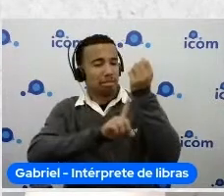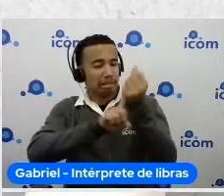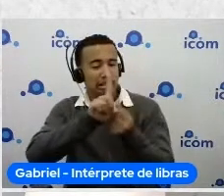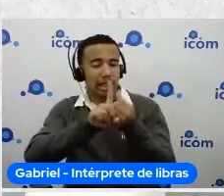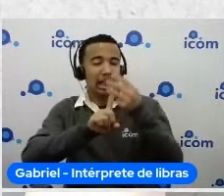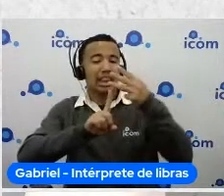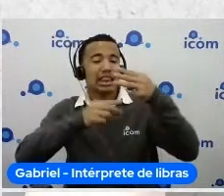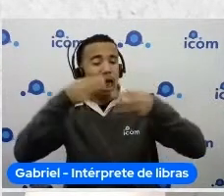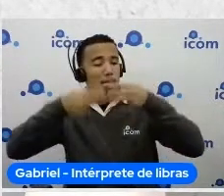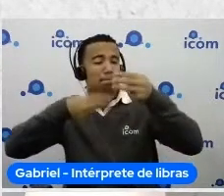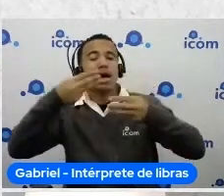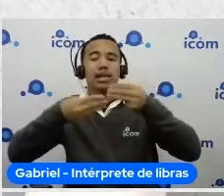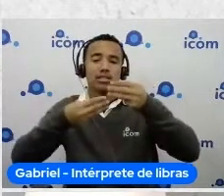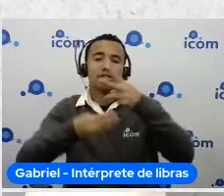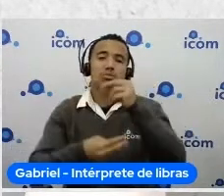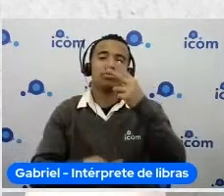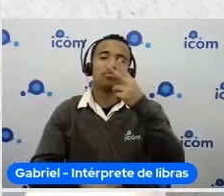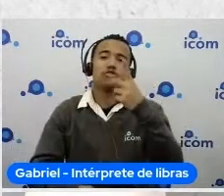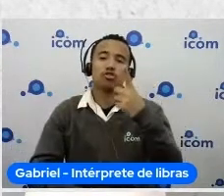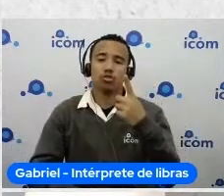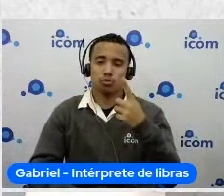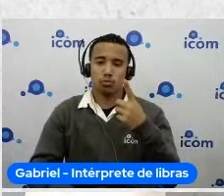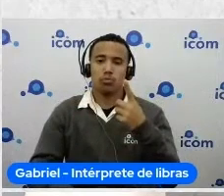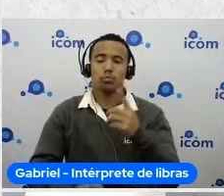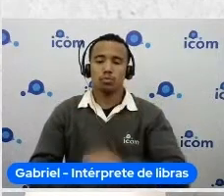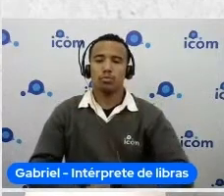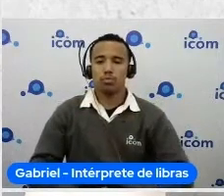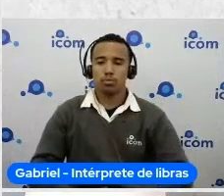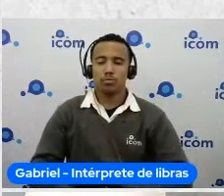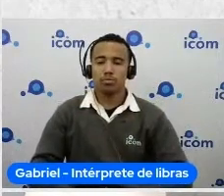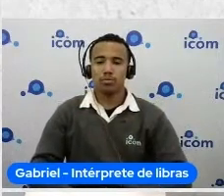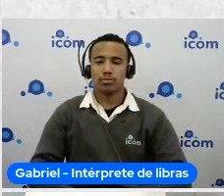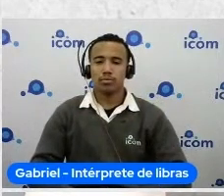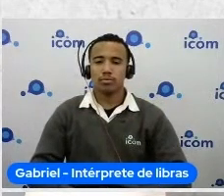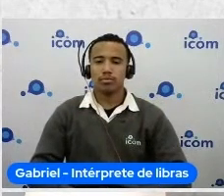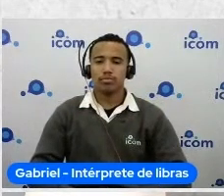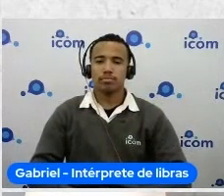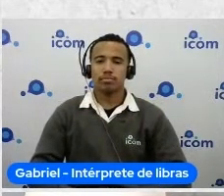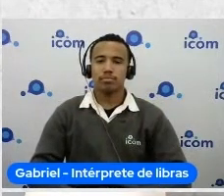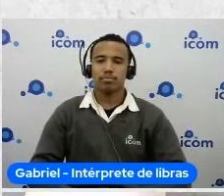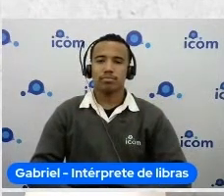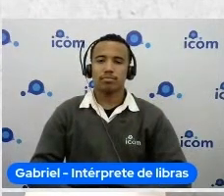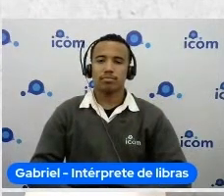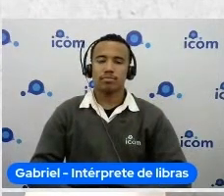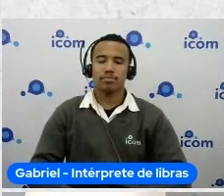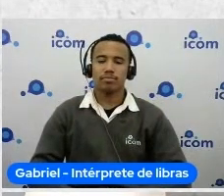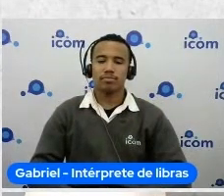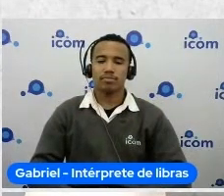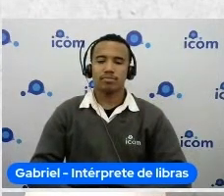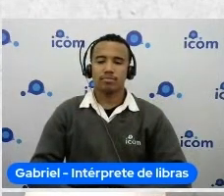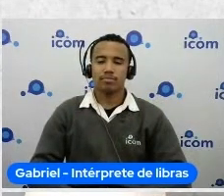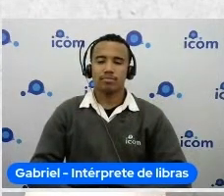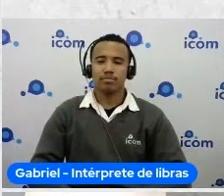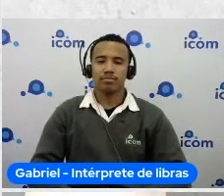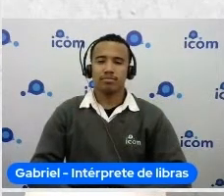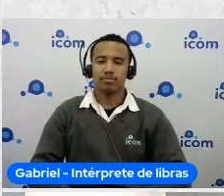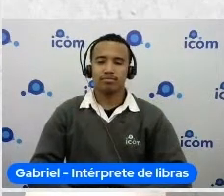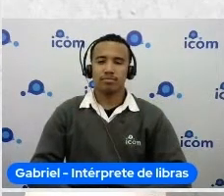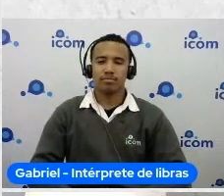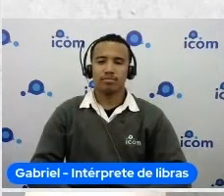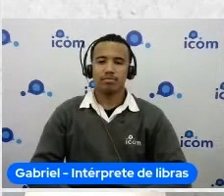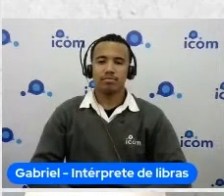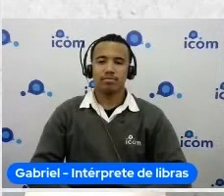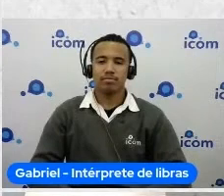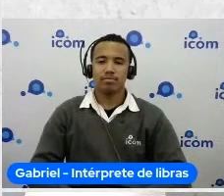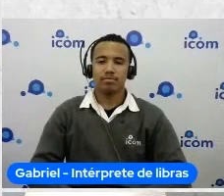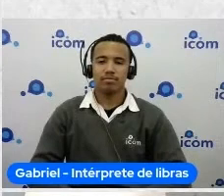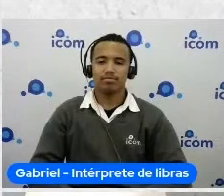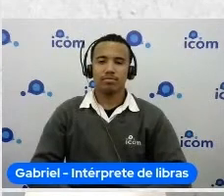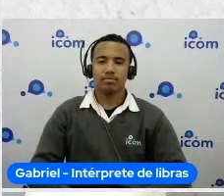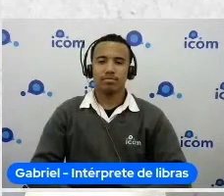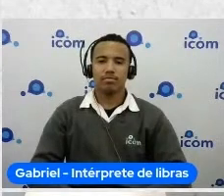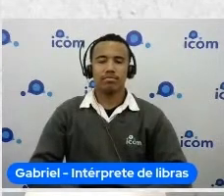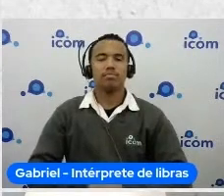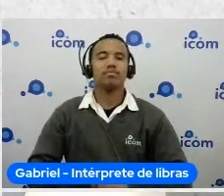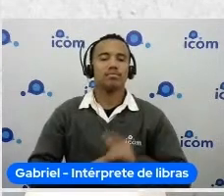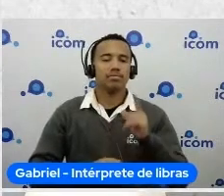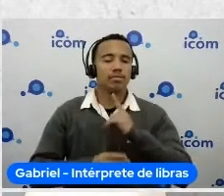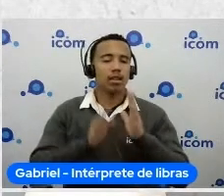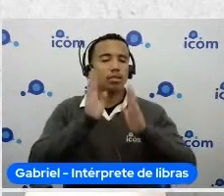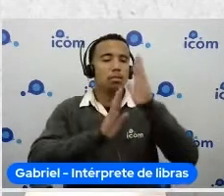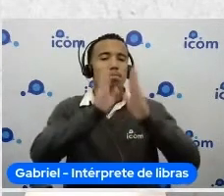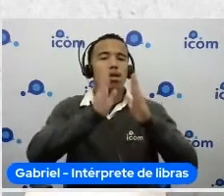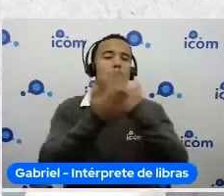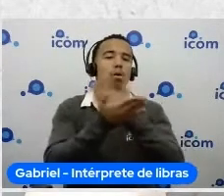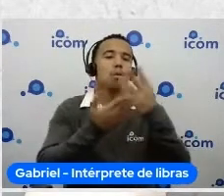a primeira fase de montagem em 2021 finalizando no primeiro trimestre de 2022, foi aproximadamente